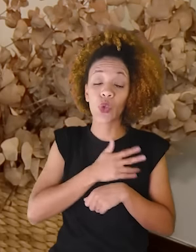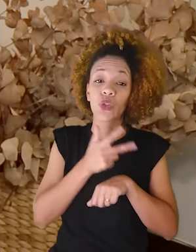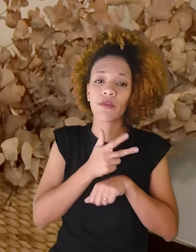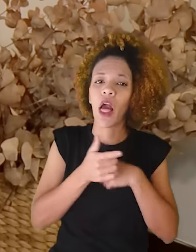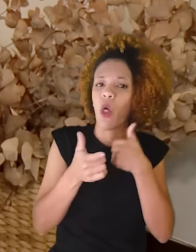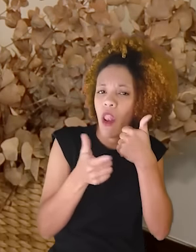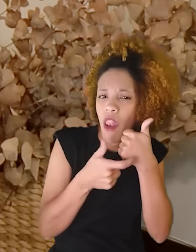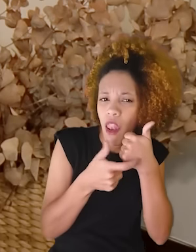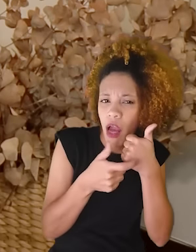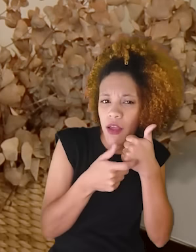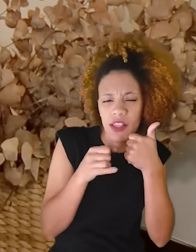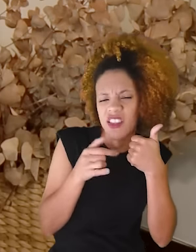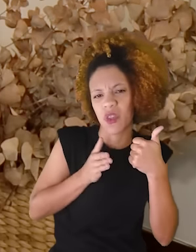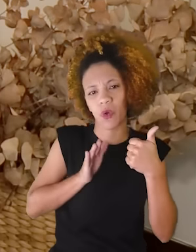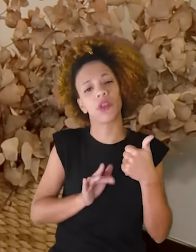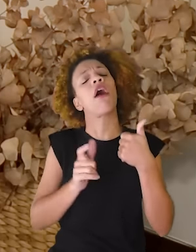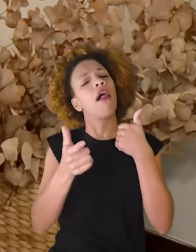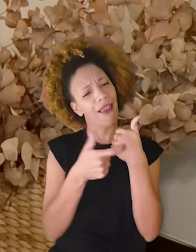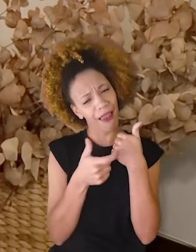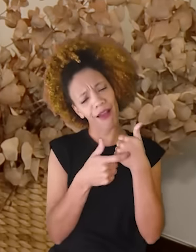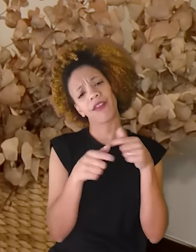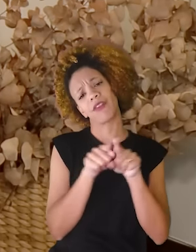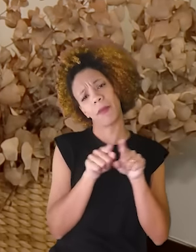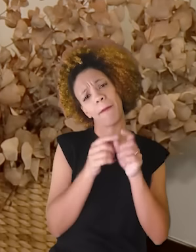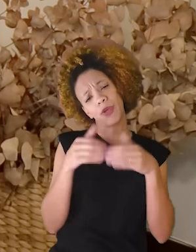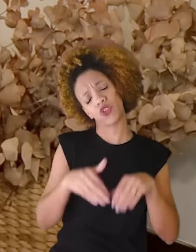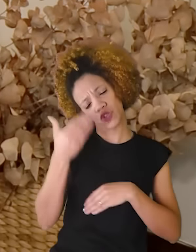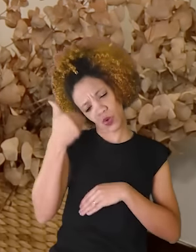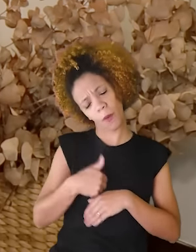desse vídeo deixa o like se você não gostou também deixa senão você prejudica o meu trabalho